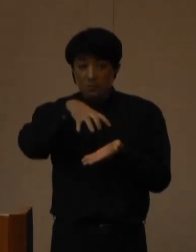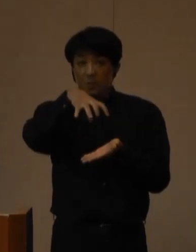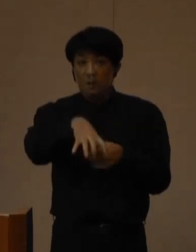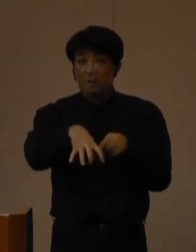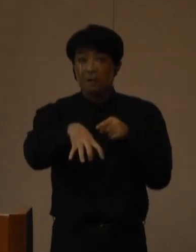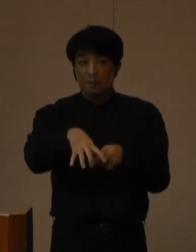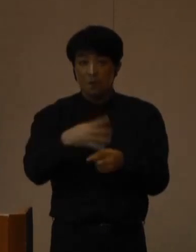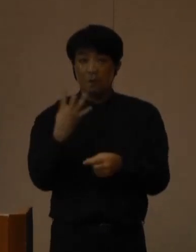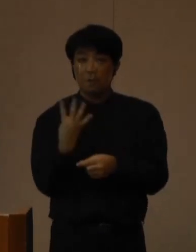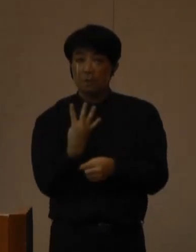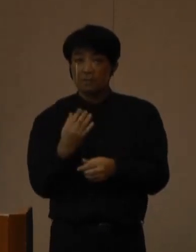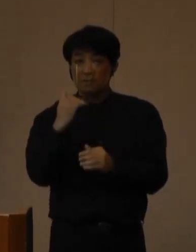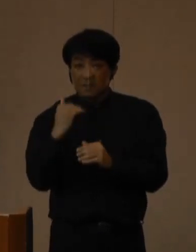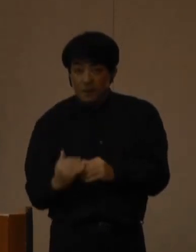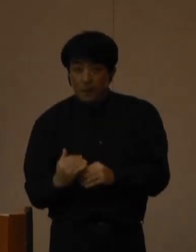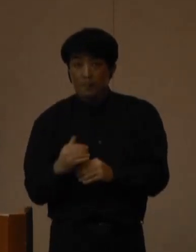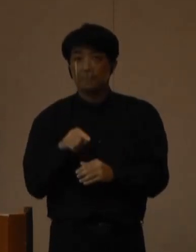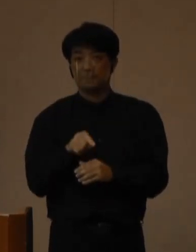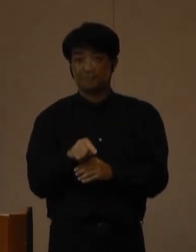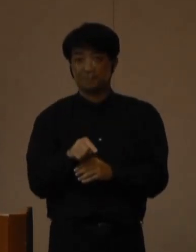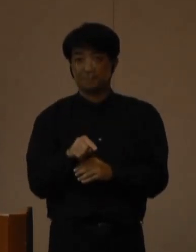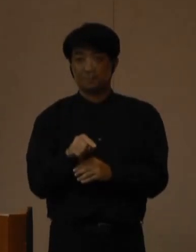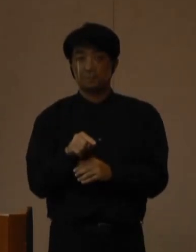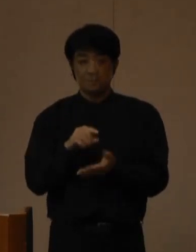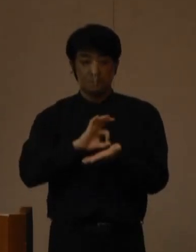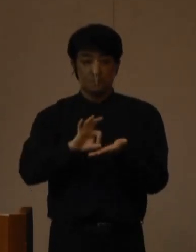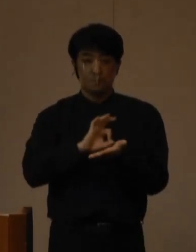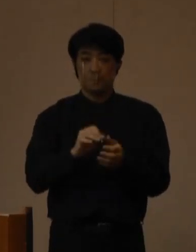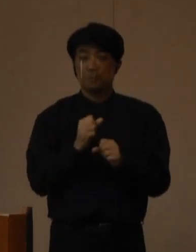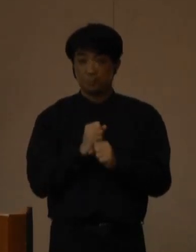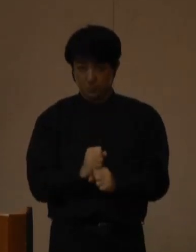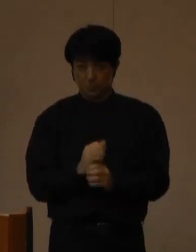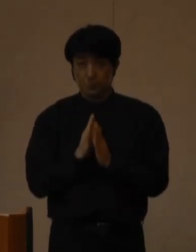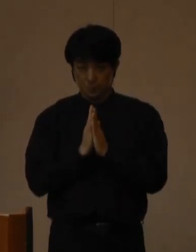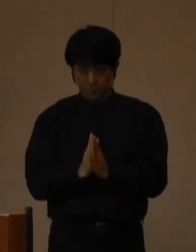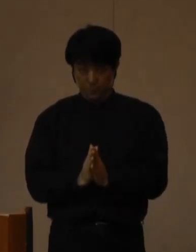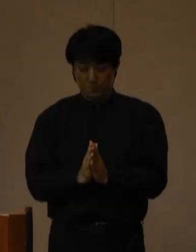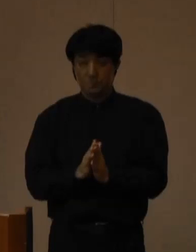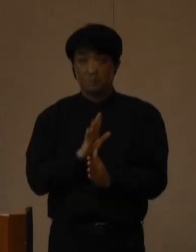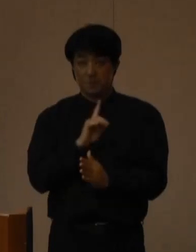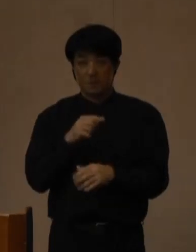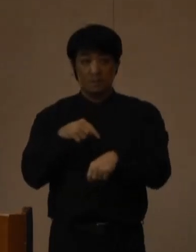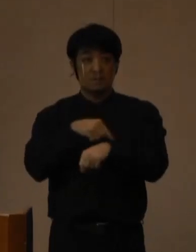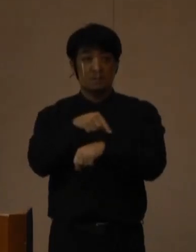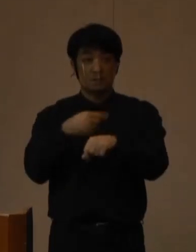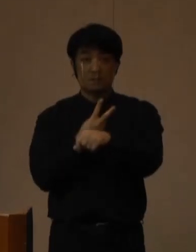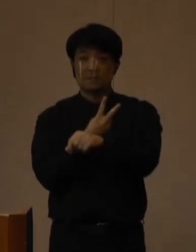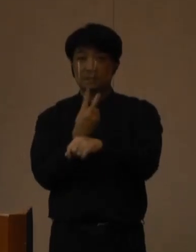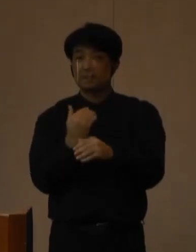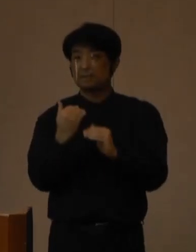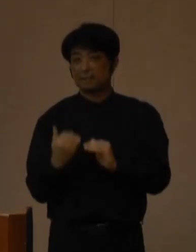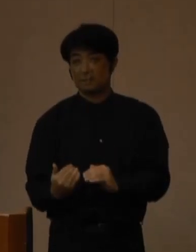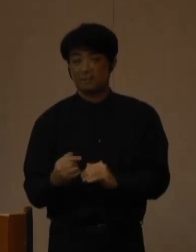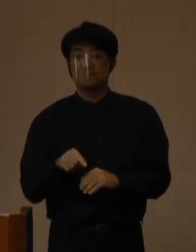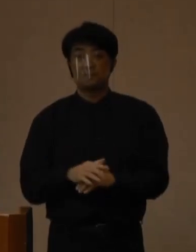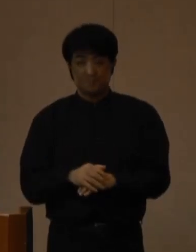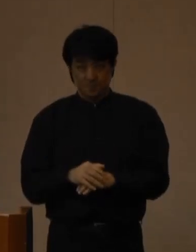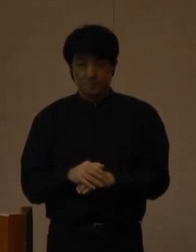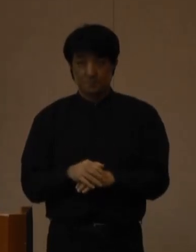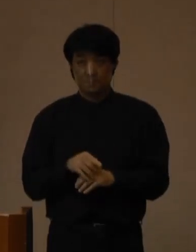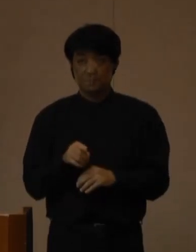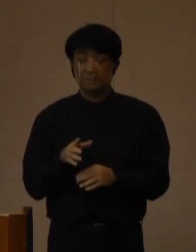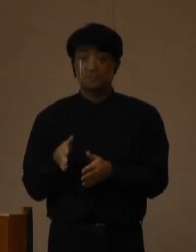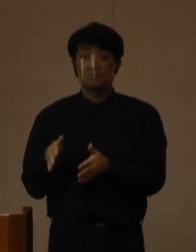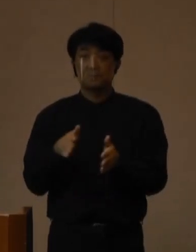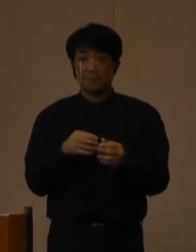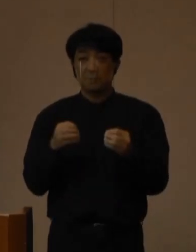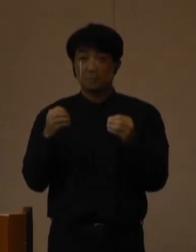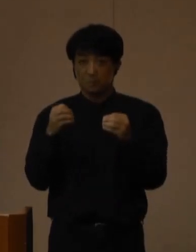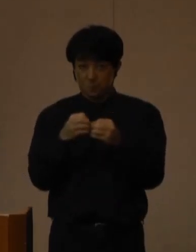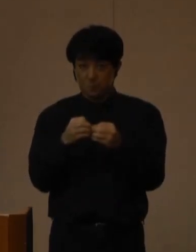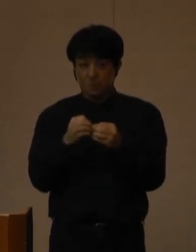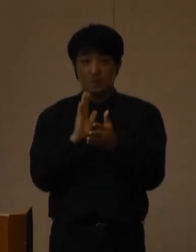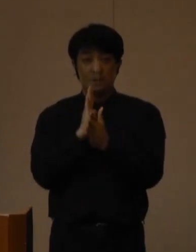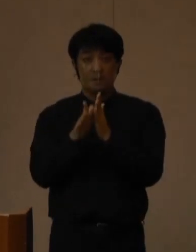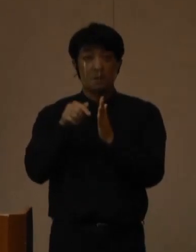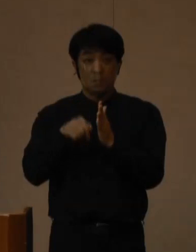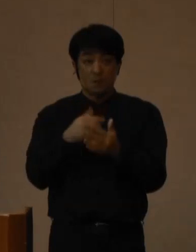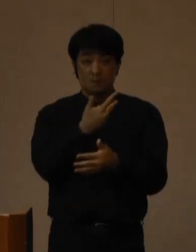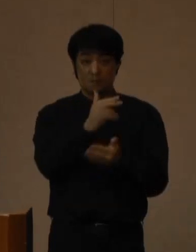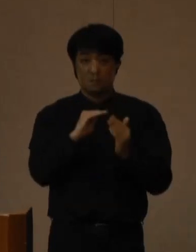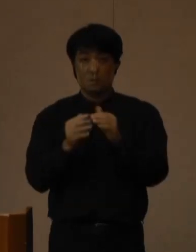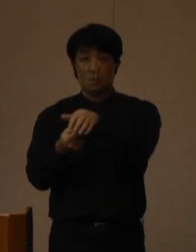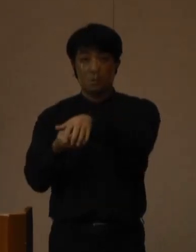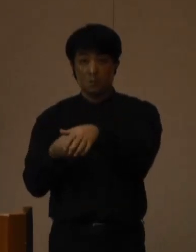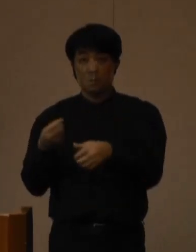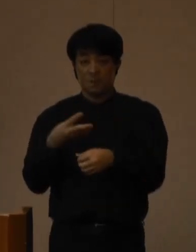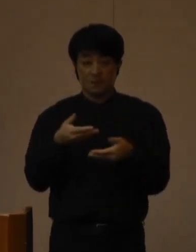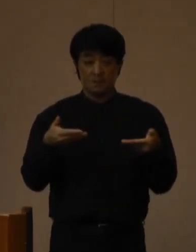順守していただくとともに、飲食時間は２時間以内とすること。これらに加え、県では、市町村や関係業界と連携し